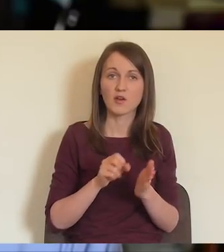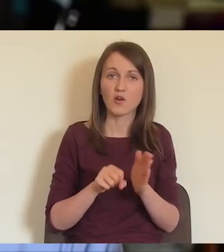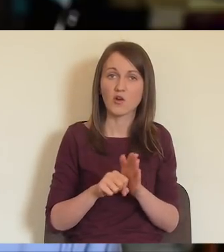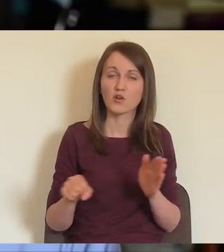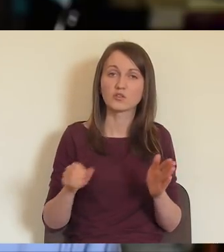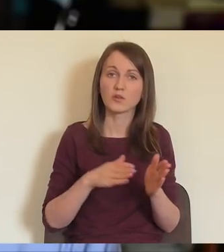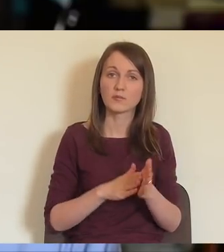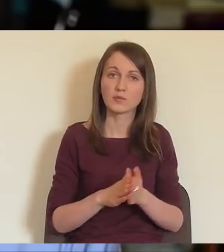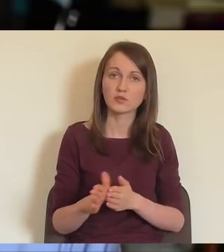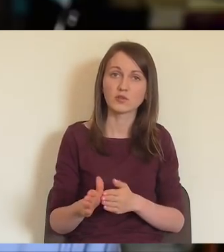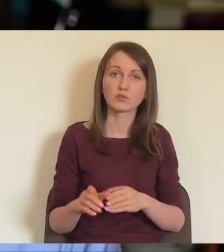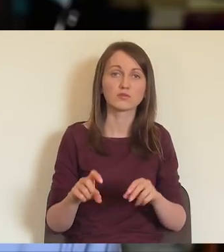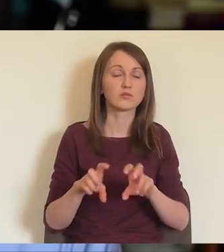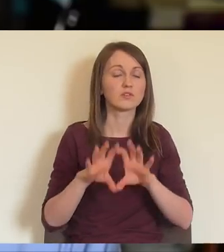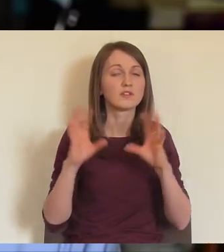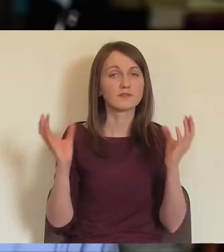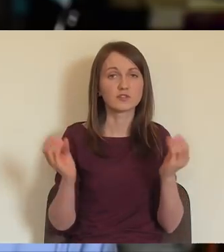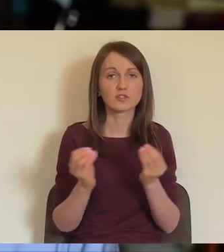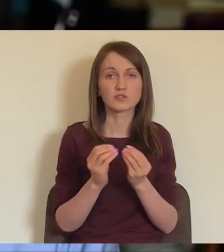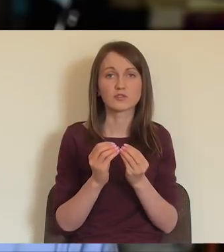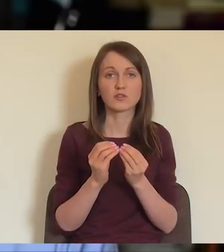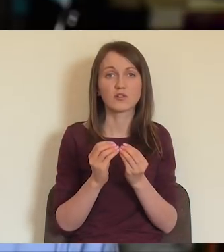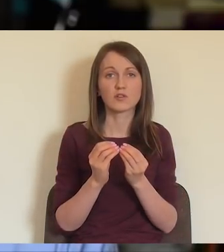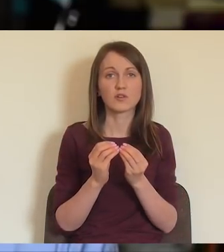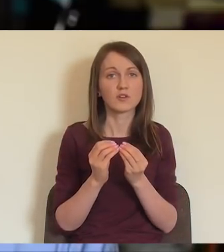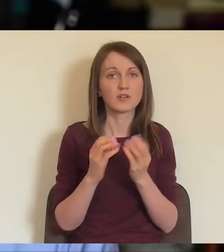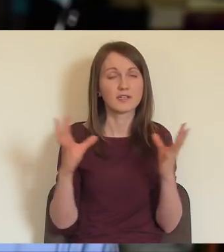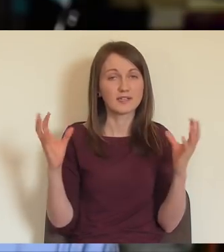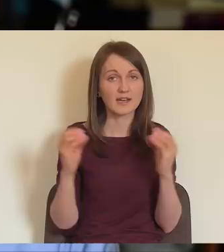Refleksja też jest integralną częścią medytacji.